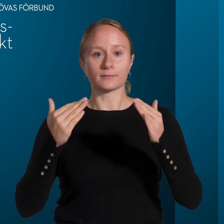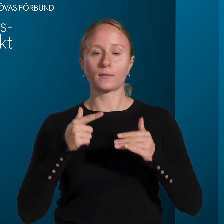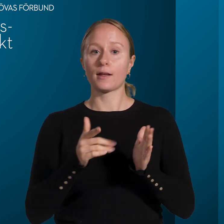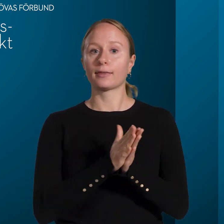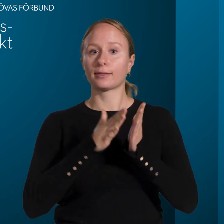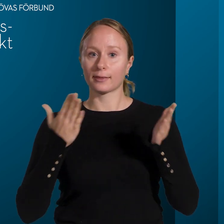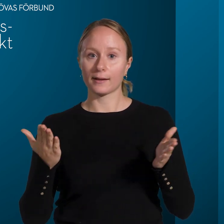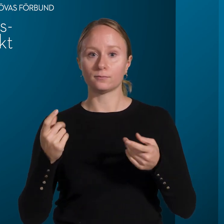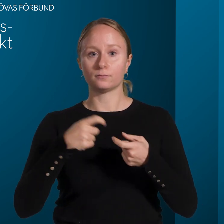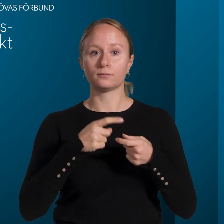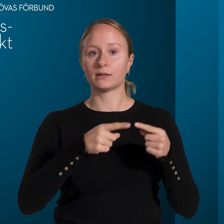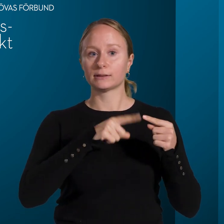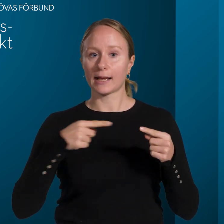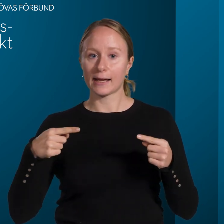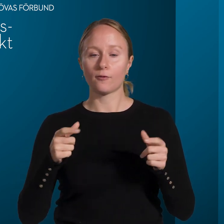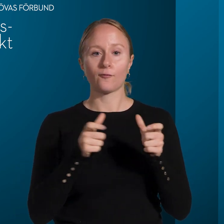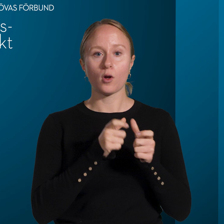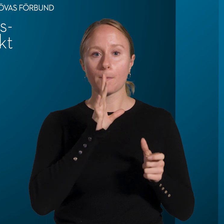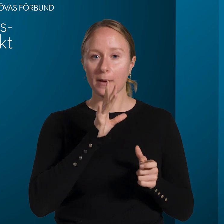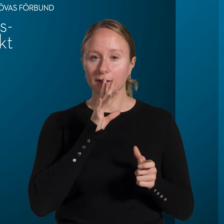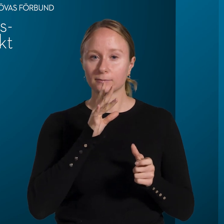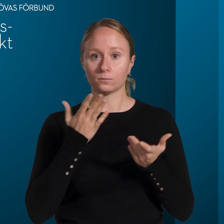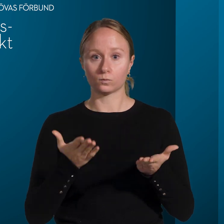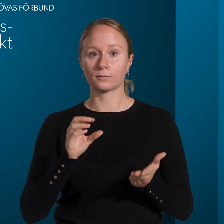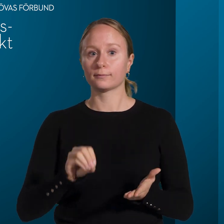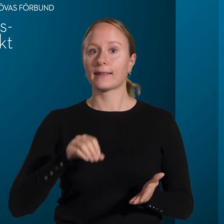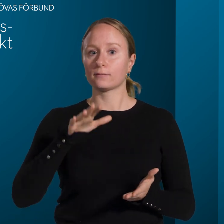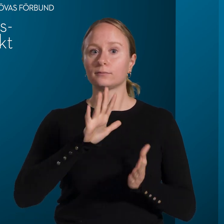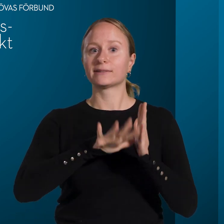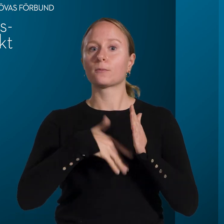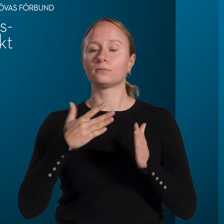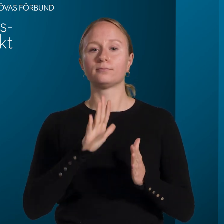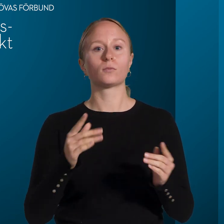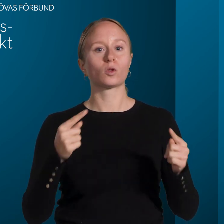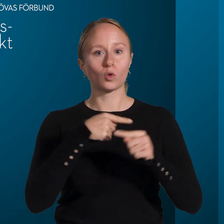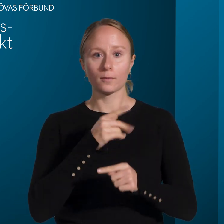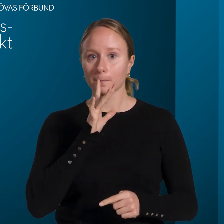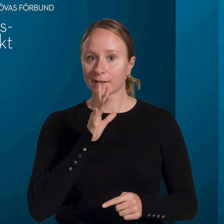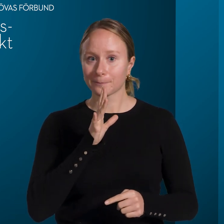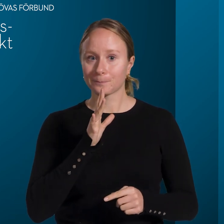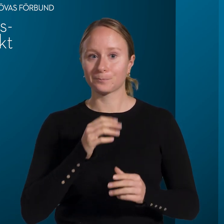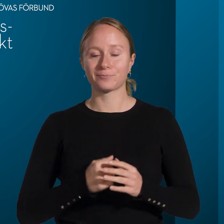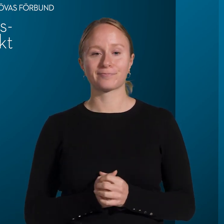I serien Föreningsberättelser står Riihimäen Viittomakieliset ry i tur.